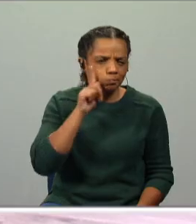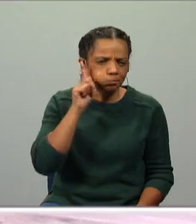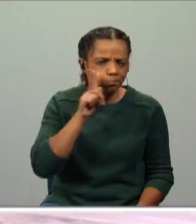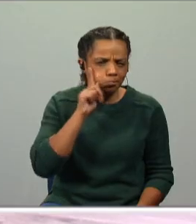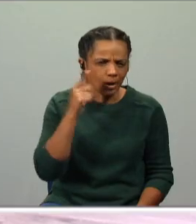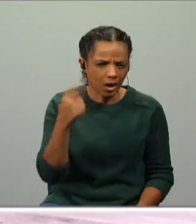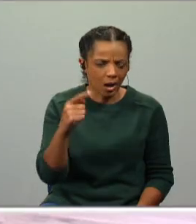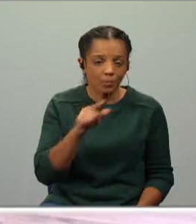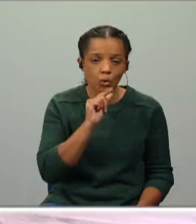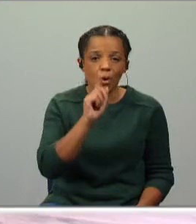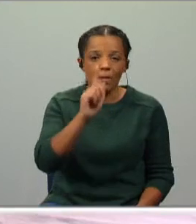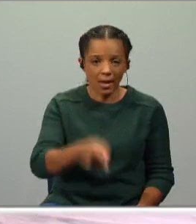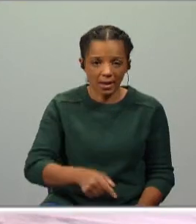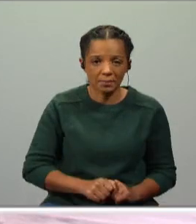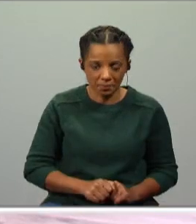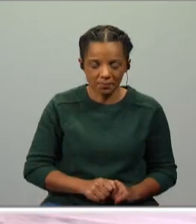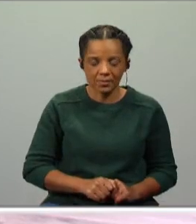portanto chama-se a história chama-se feliz Natal,